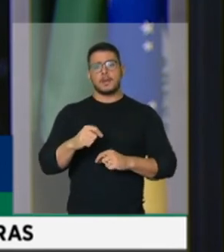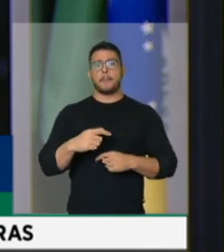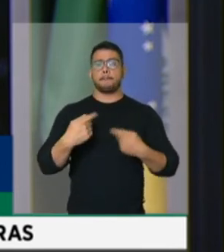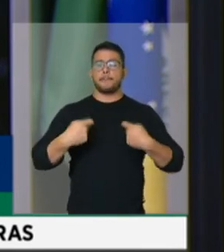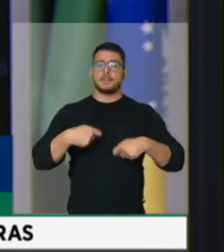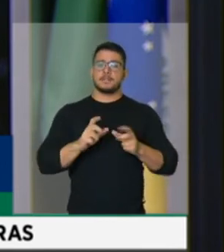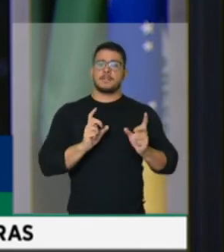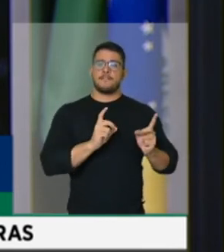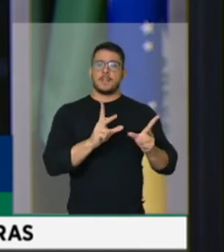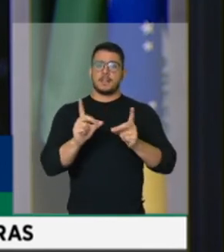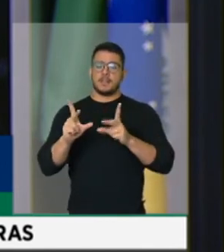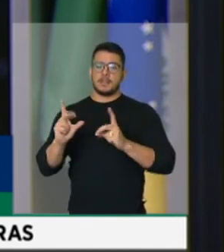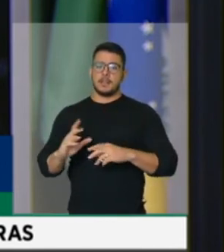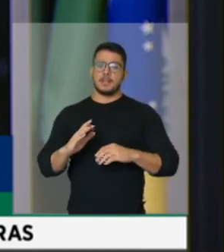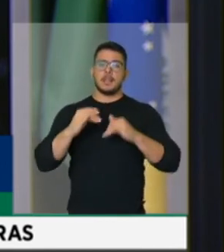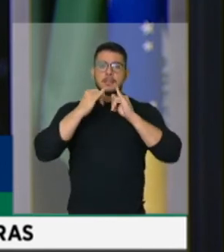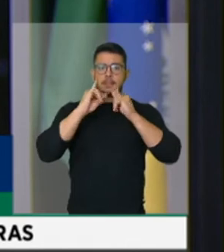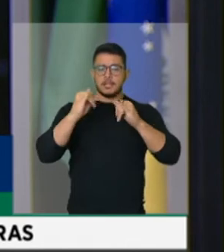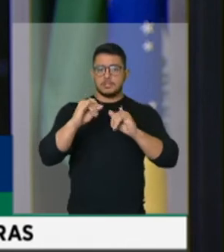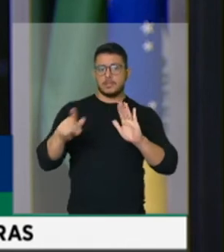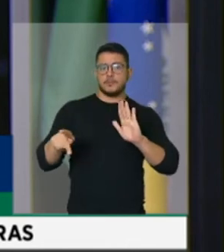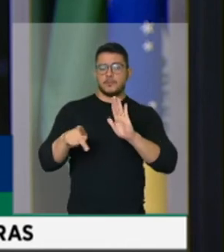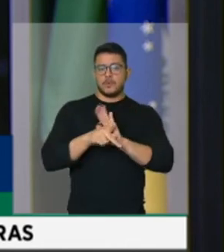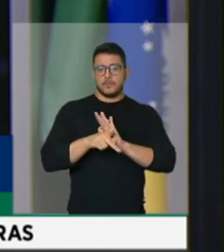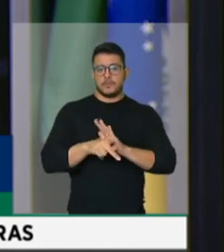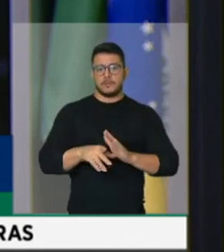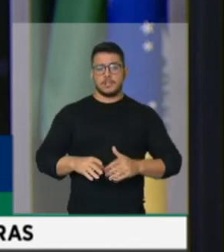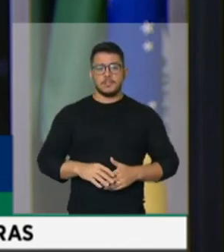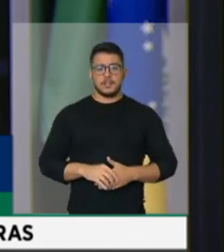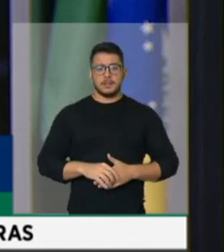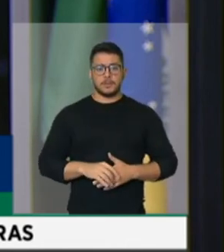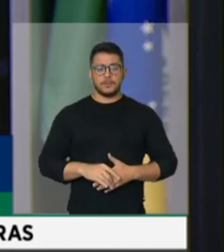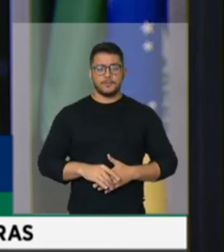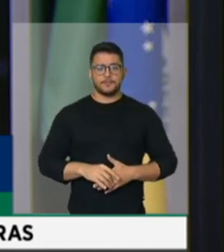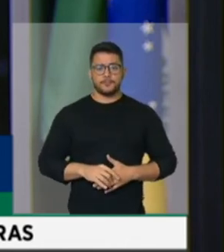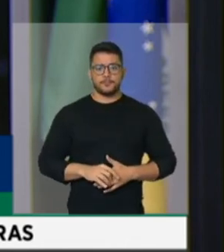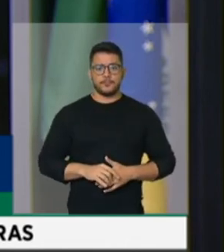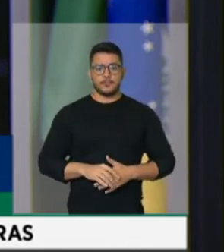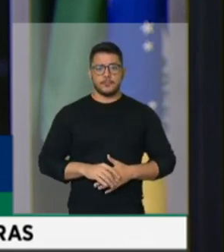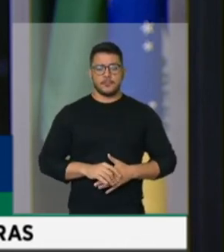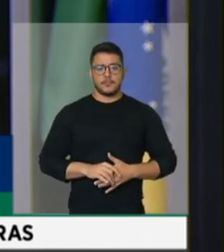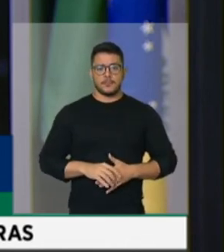PRESO AGATA AMOS O INTENTO DE EXPLICITAR O DIRECIONAMENTO PARA OS PEQUENOS CONSUMIDORES DOS RECURSOS ADVINDOS DE NOVOS CONTRATOS DE DIREÇÃO DE ENERGIA, ALÉM DO IMPEDIMENTO